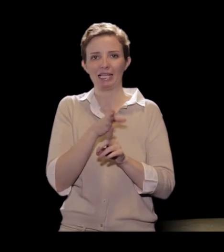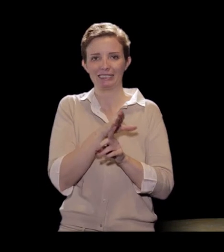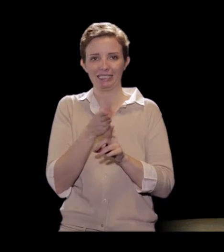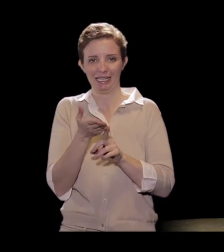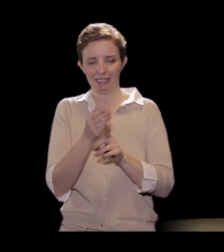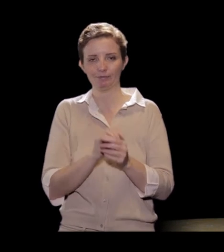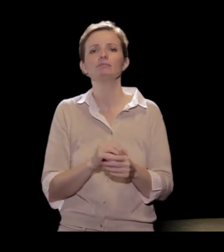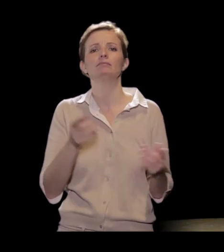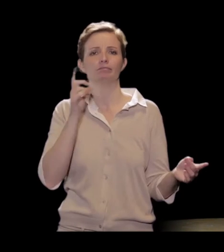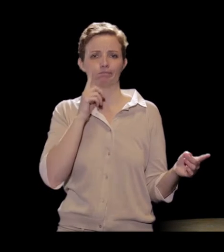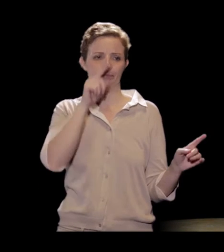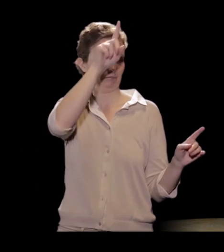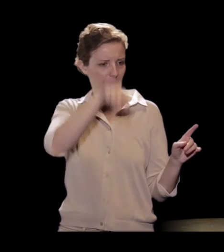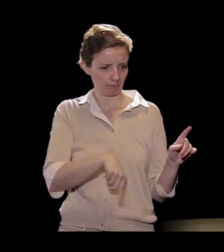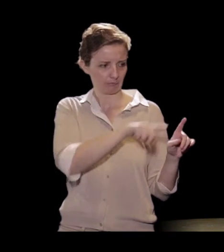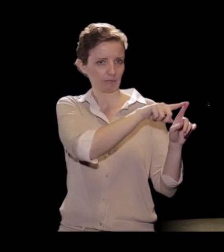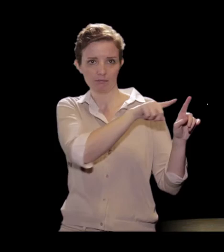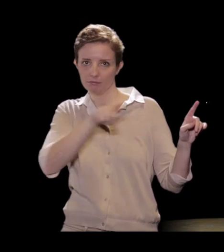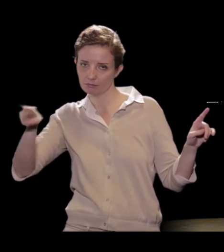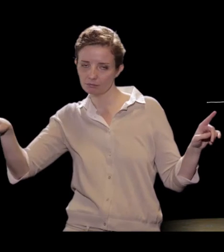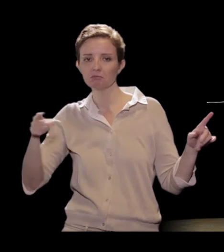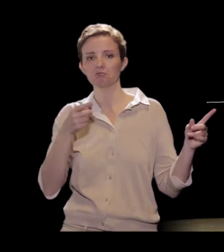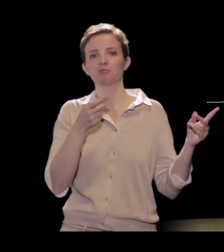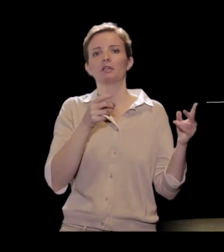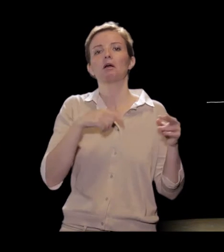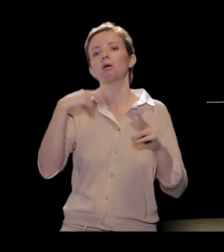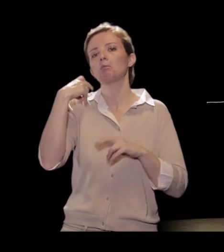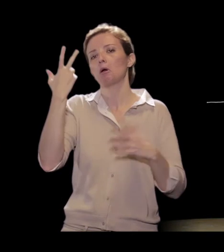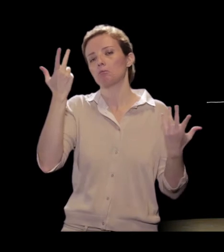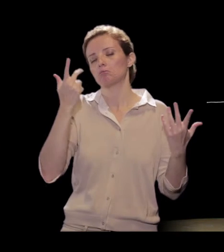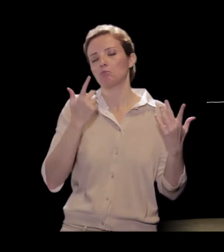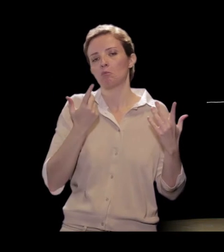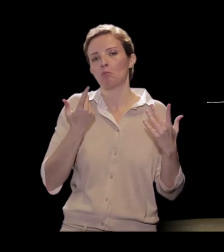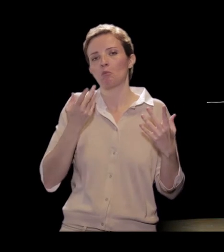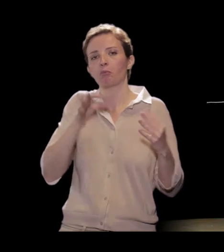Identifichiamo nel piano cartesiano un punto generico P di coordinate x(P) e y(P).